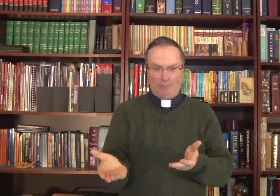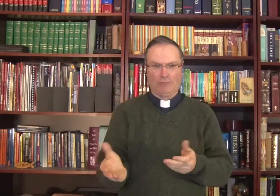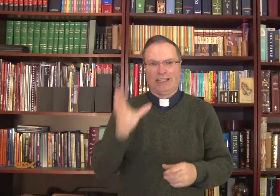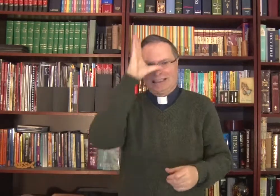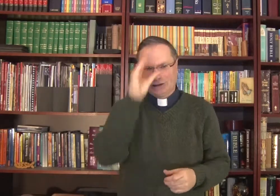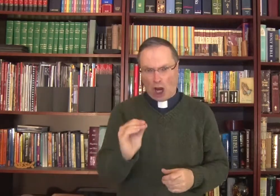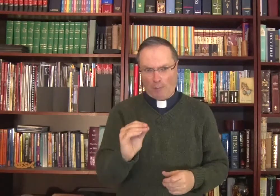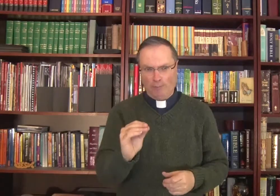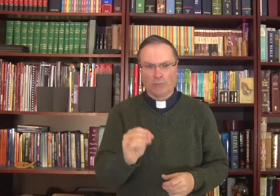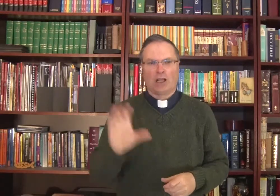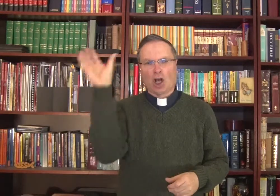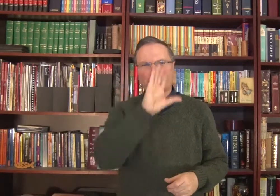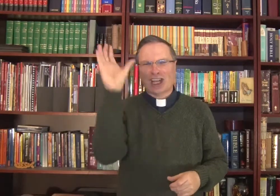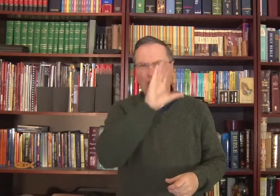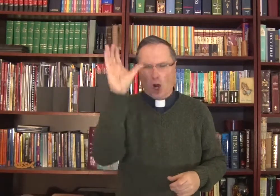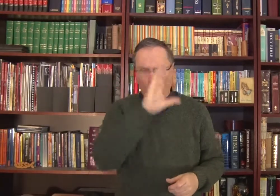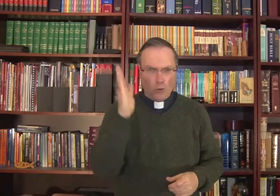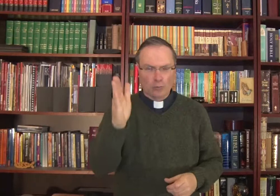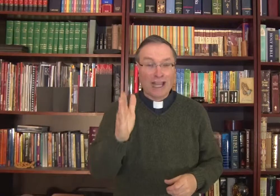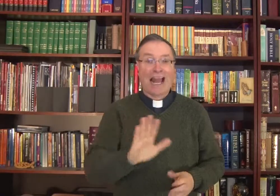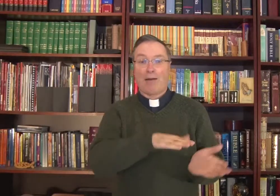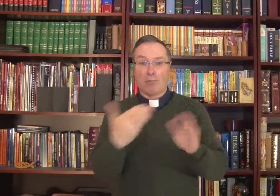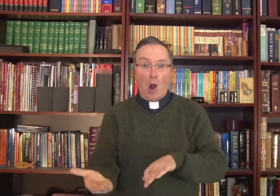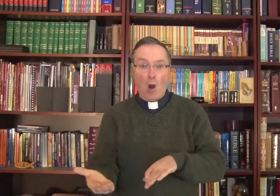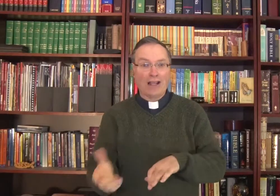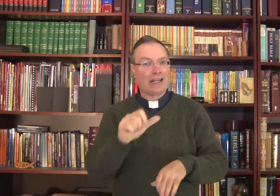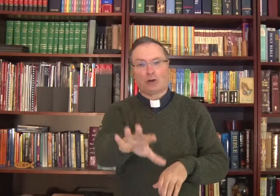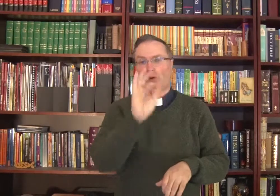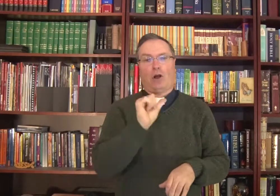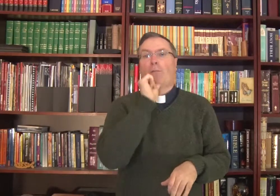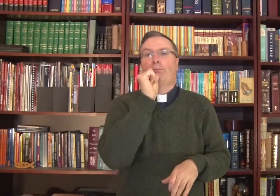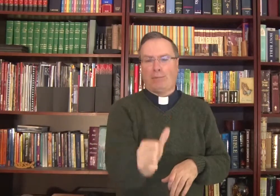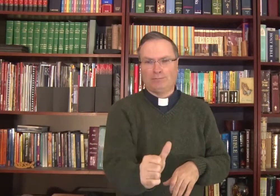les hommes rechercheront la mort et ne la trouveront pas.